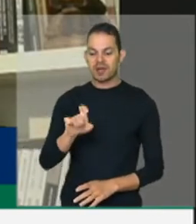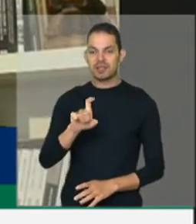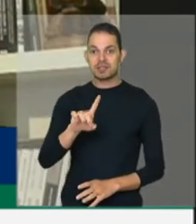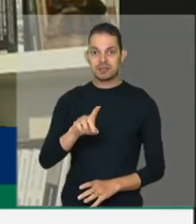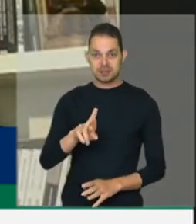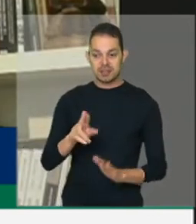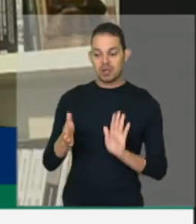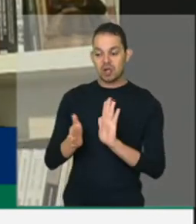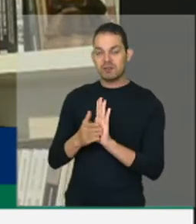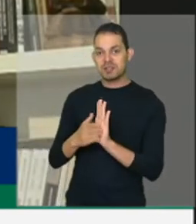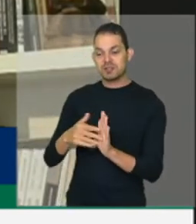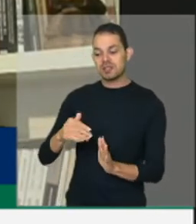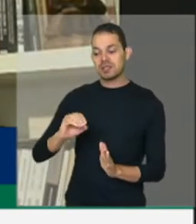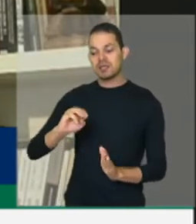VACINA. A PFIZER 70 MILHÕES, JOHNSON 20 MILHÕES, SPUTINIK,